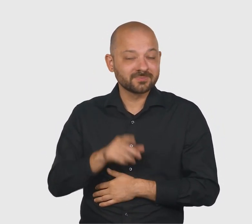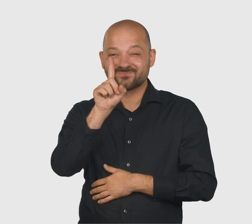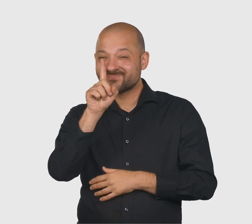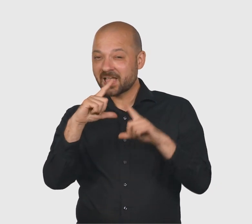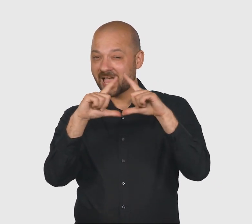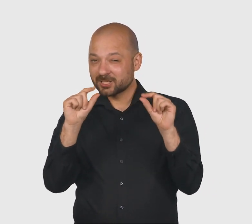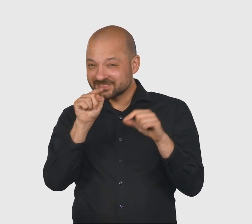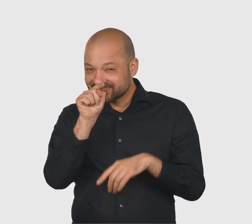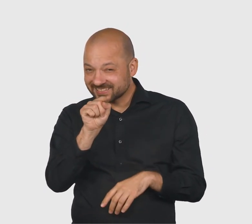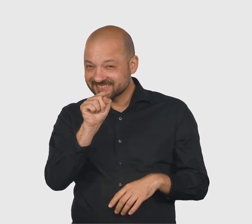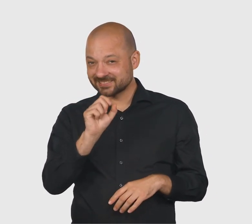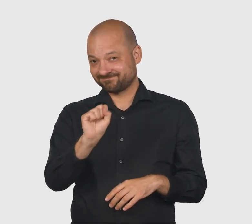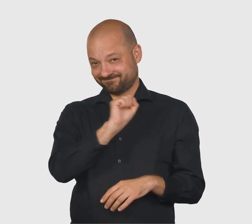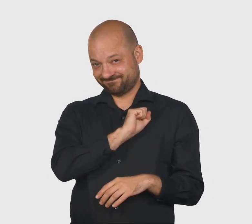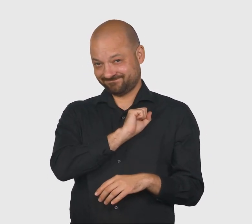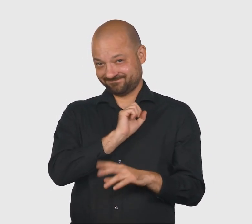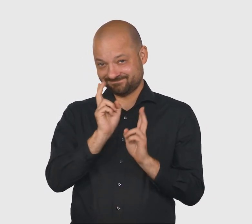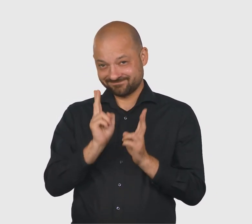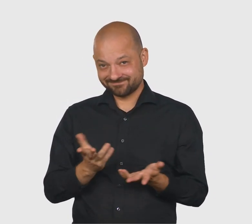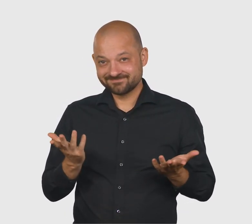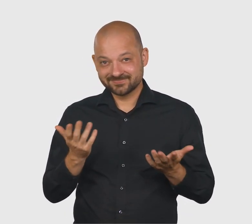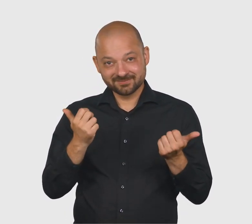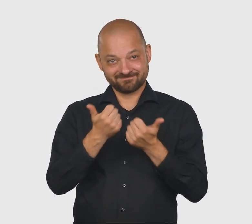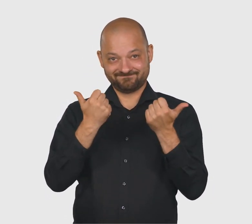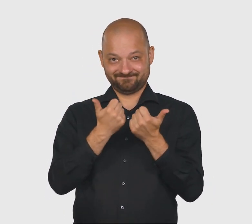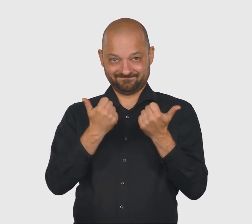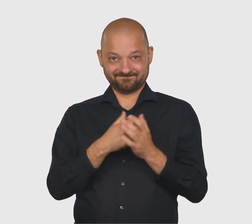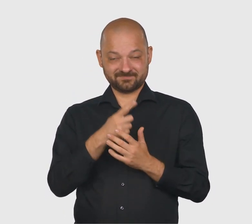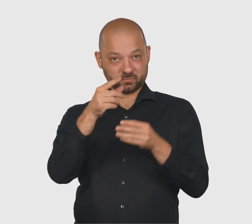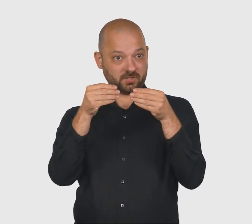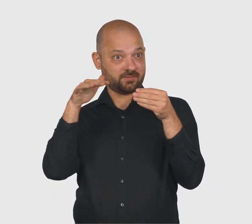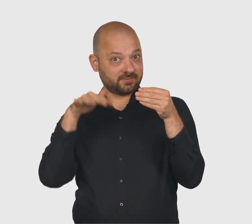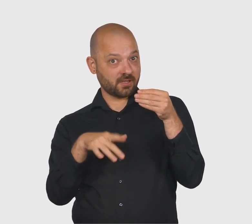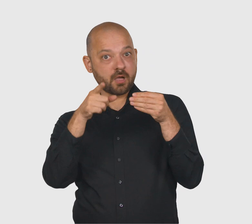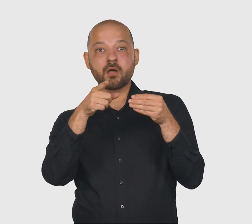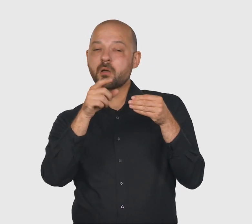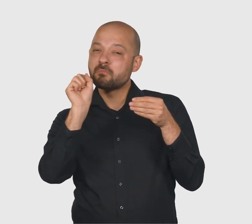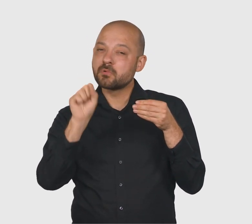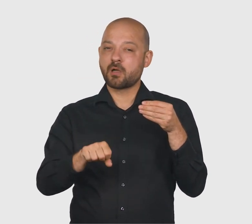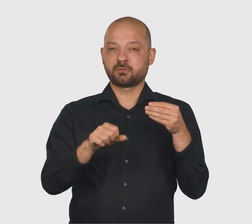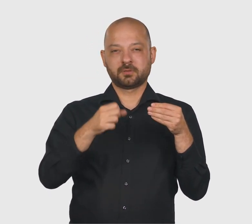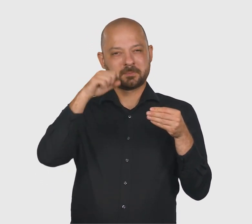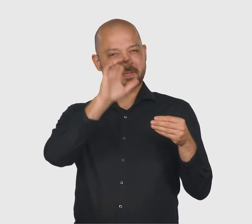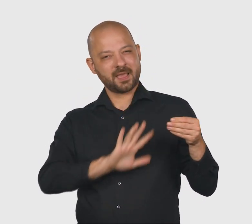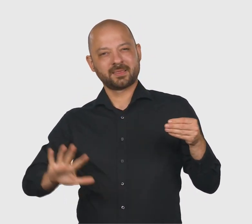Aber ein Ausweis lohnt sich und er gilt für alle Bibliotheken